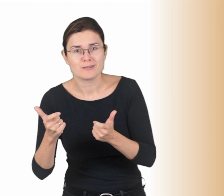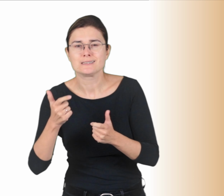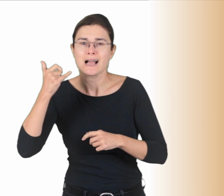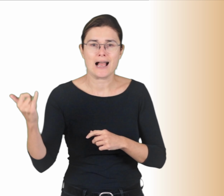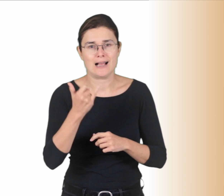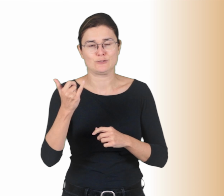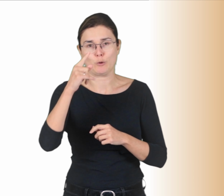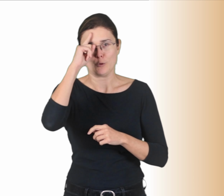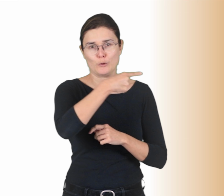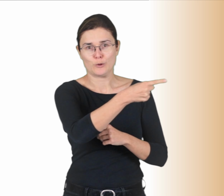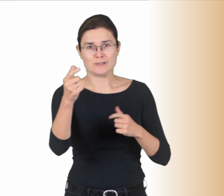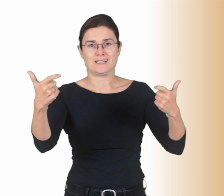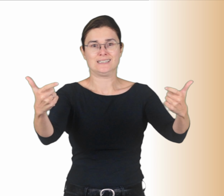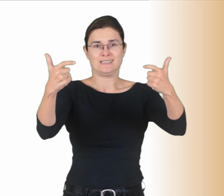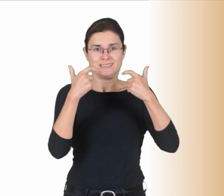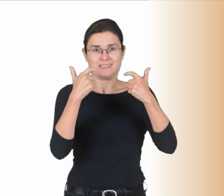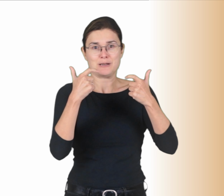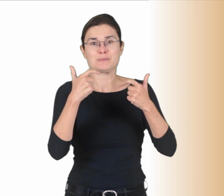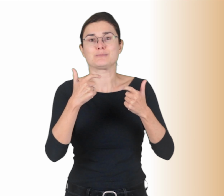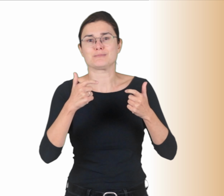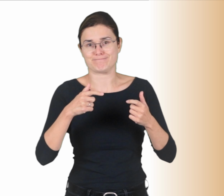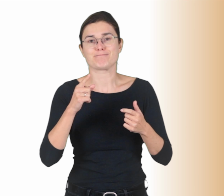zwykle pilnują inni ludzie, żyjący obok